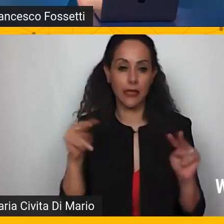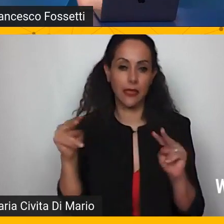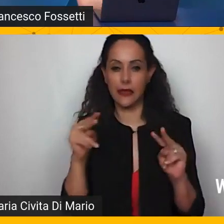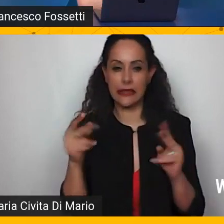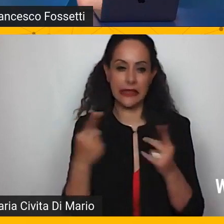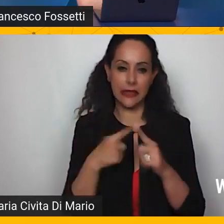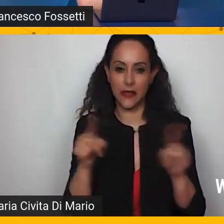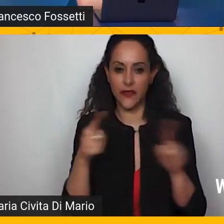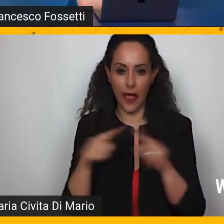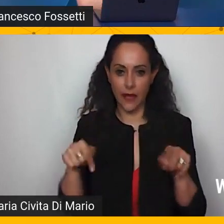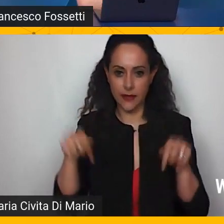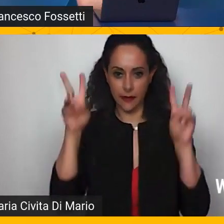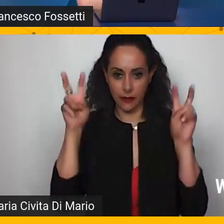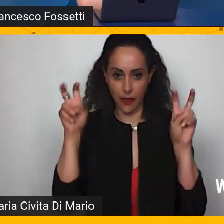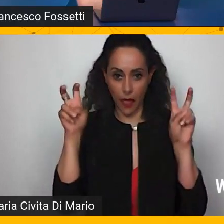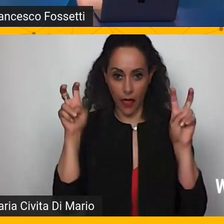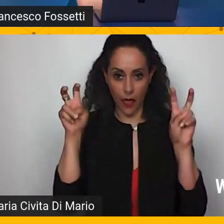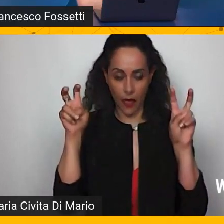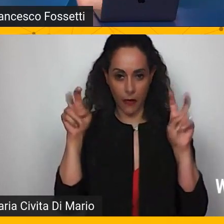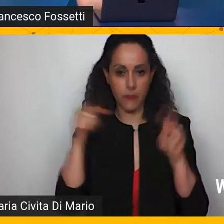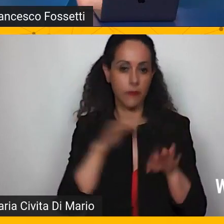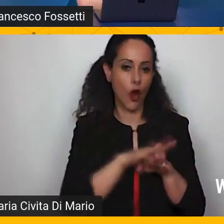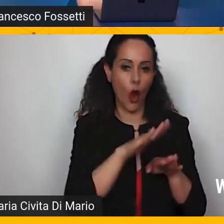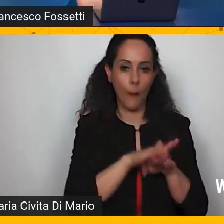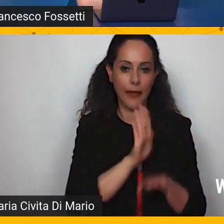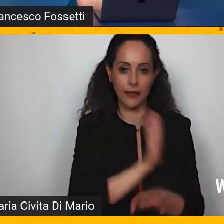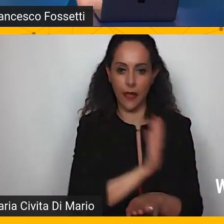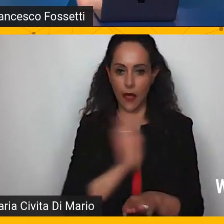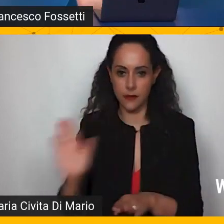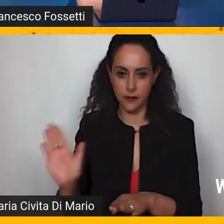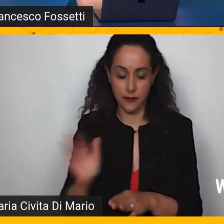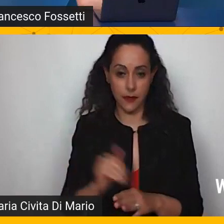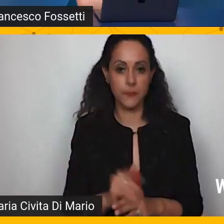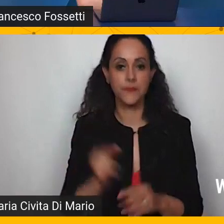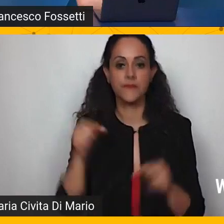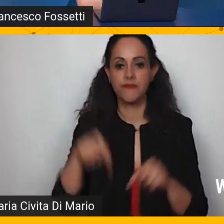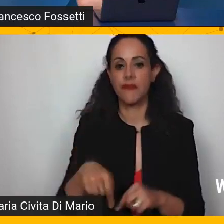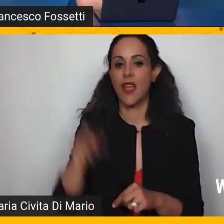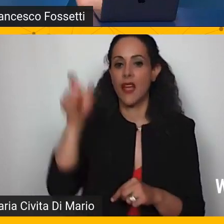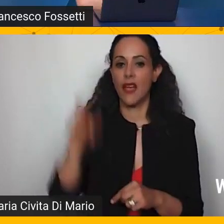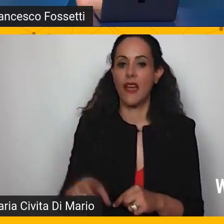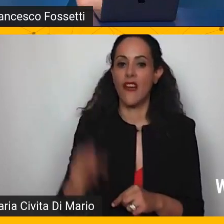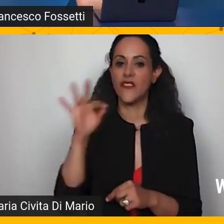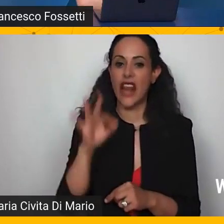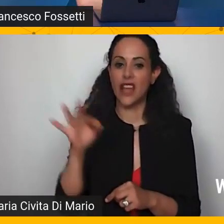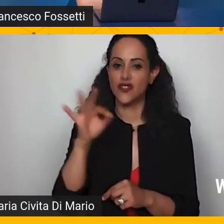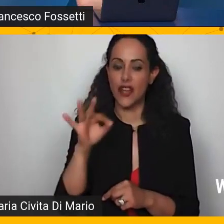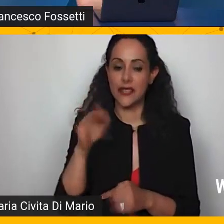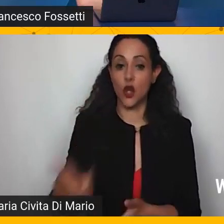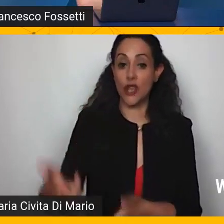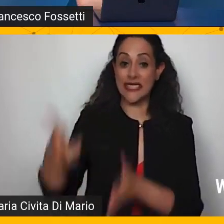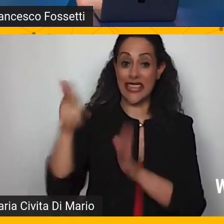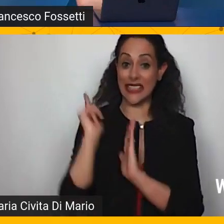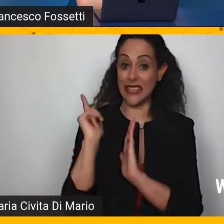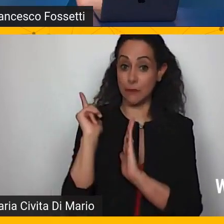di questa tematica in base appunto alle loro competenze professionali. E poi arriviamo